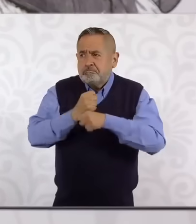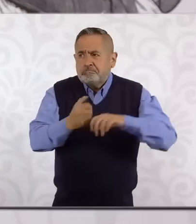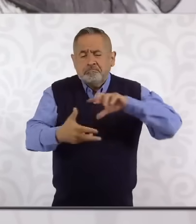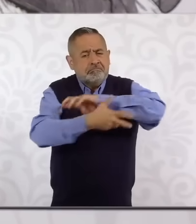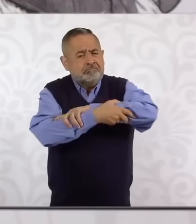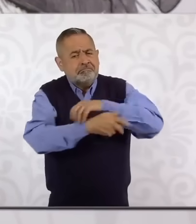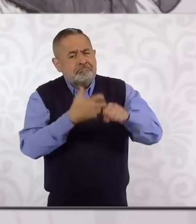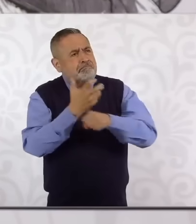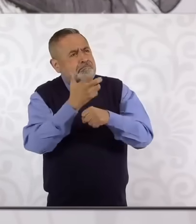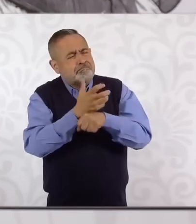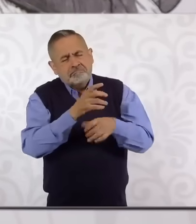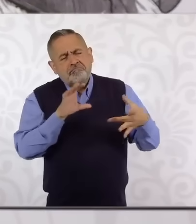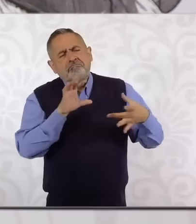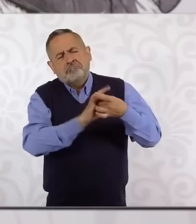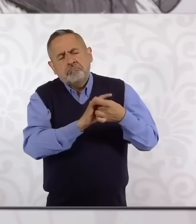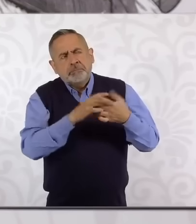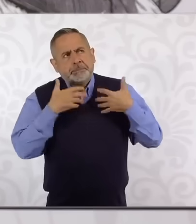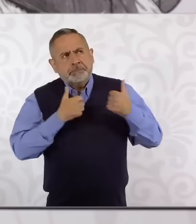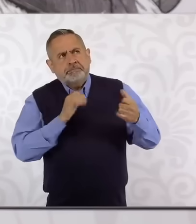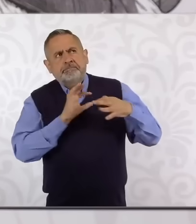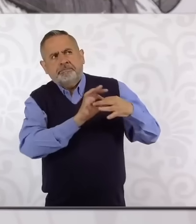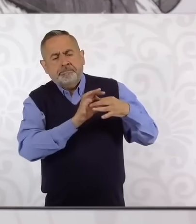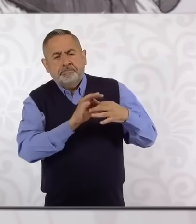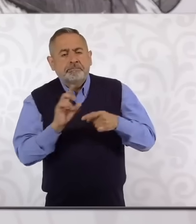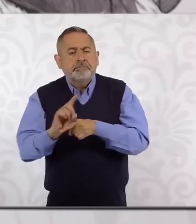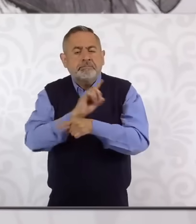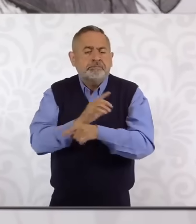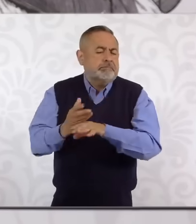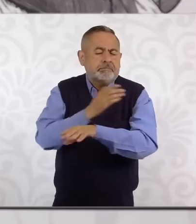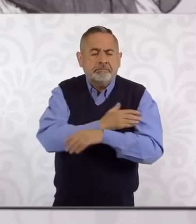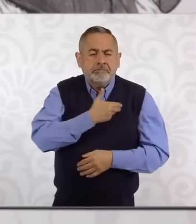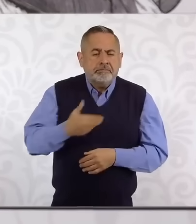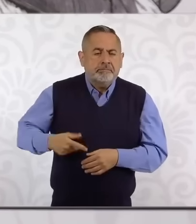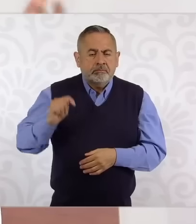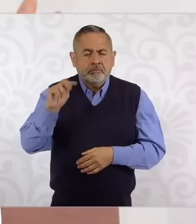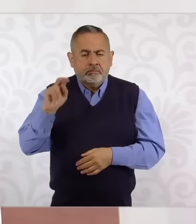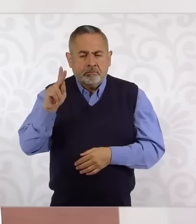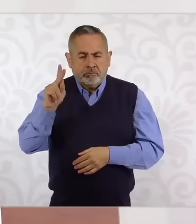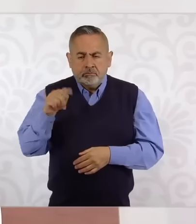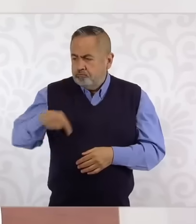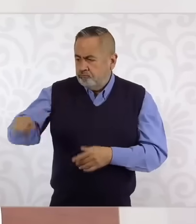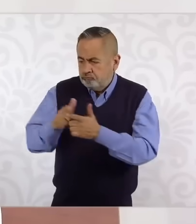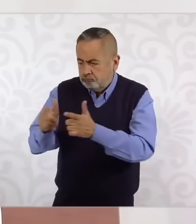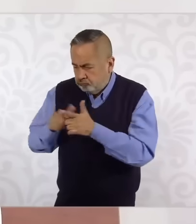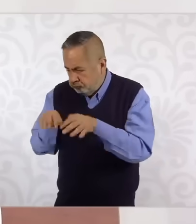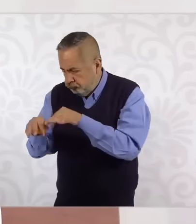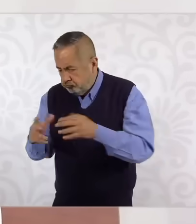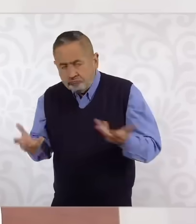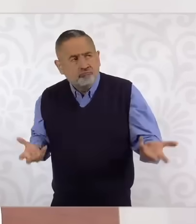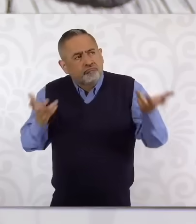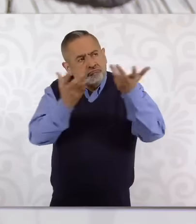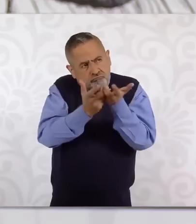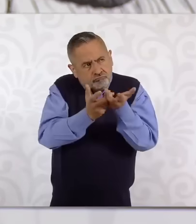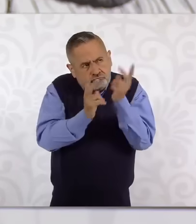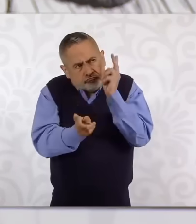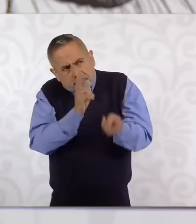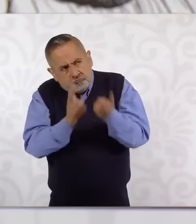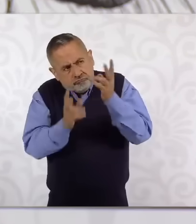desde antes, desde que llegó el presidente Trump establecimos un grupo de trabajo en ¿Cuándo habrán